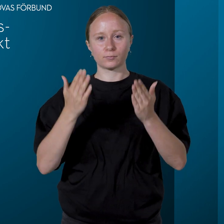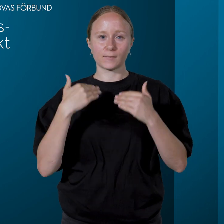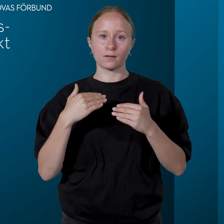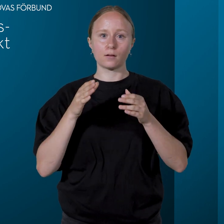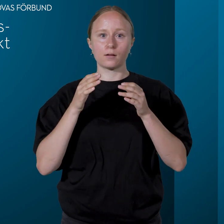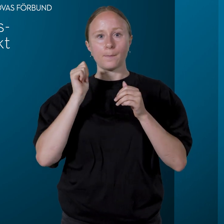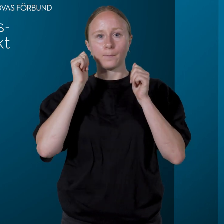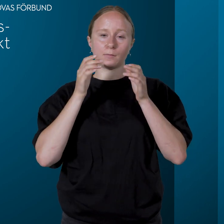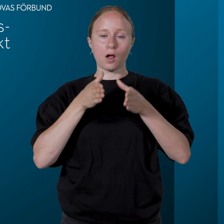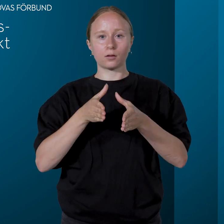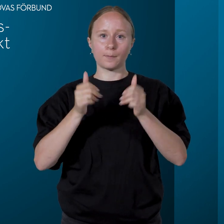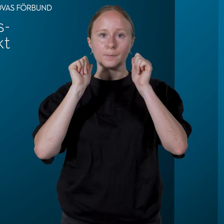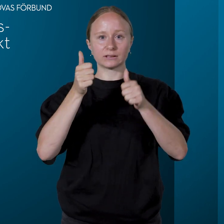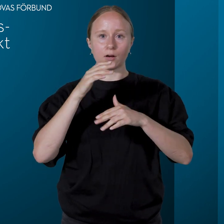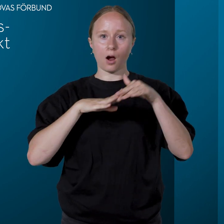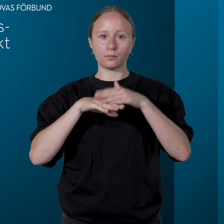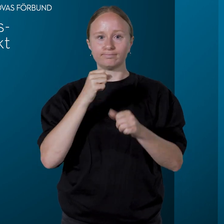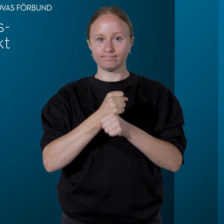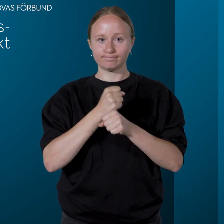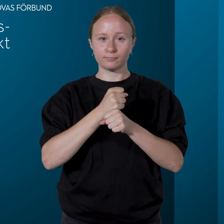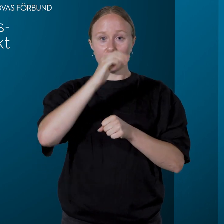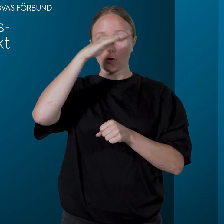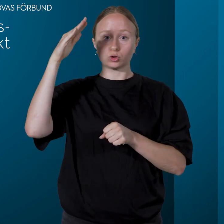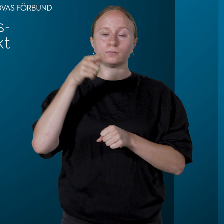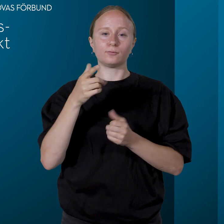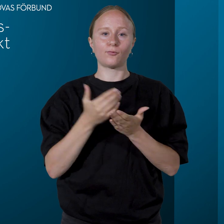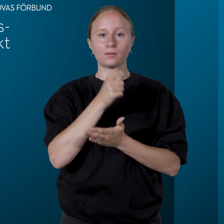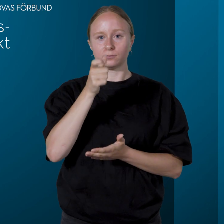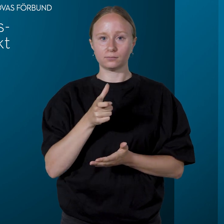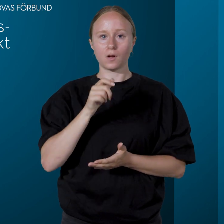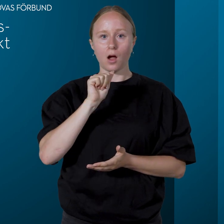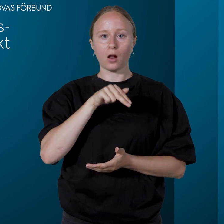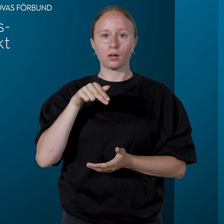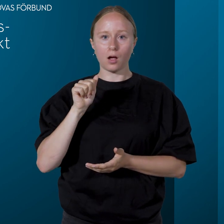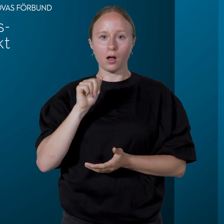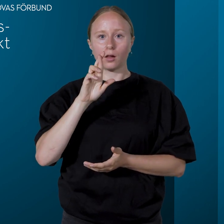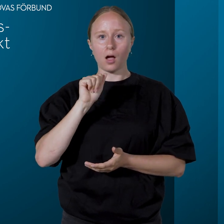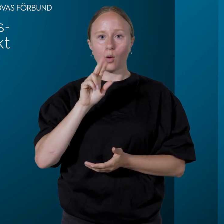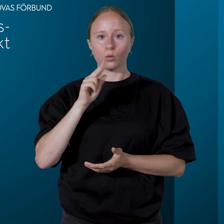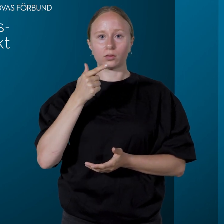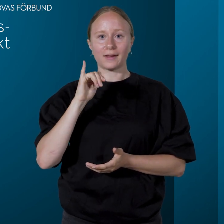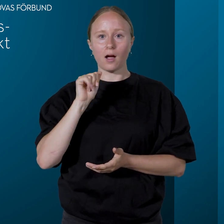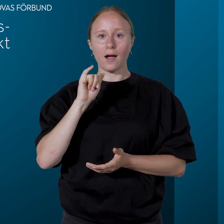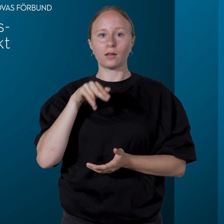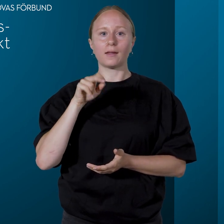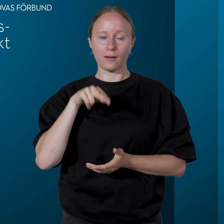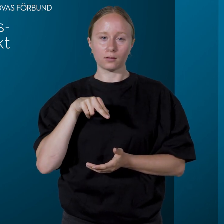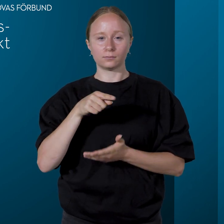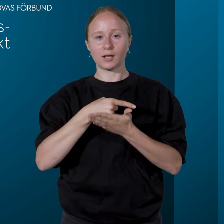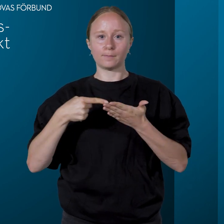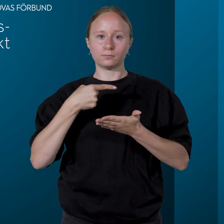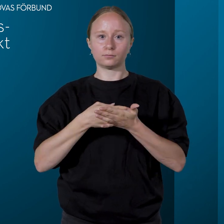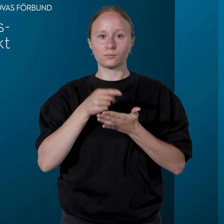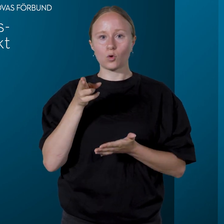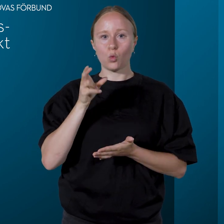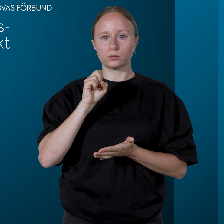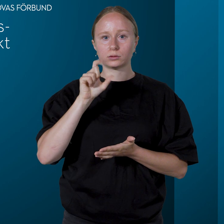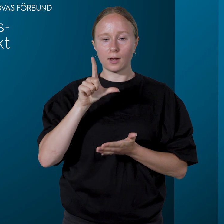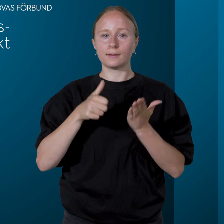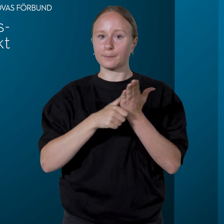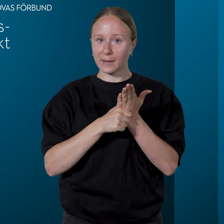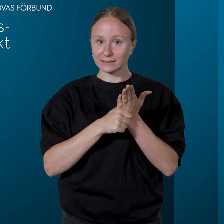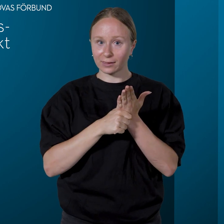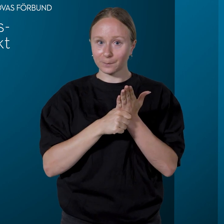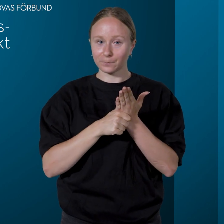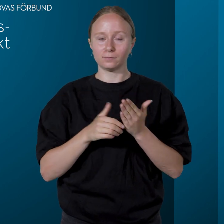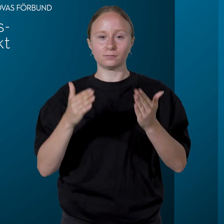I kategorin bästa hantverk för vuxna vann Anna Rautiainens HSL-lippu (HSL-biljetten) -